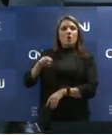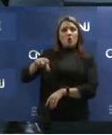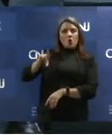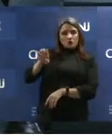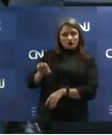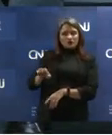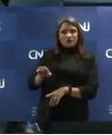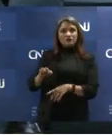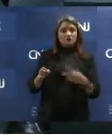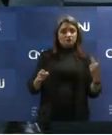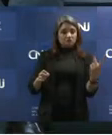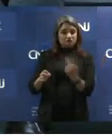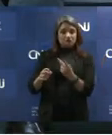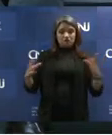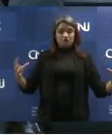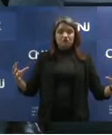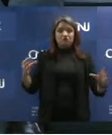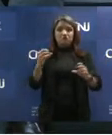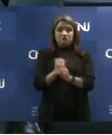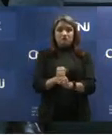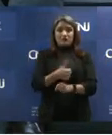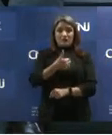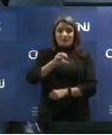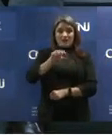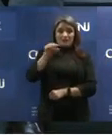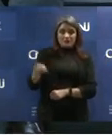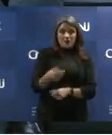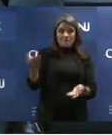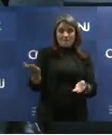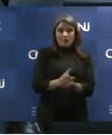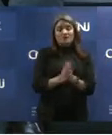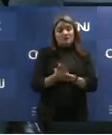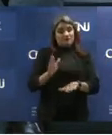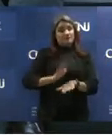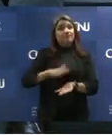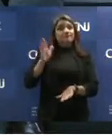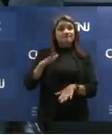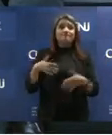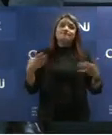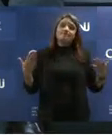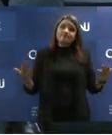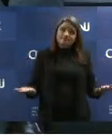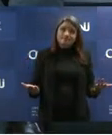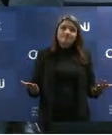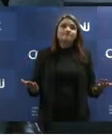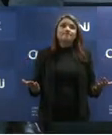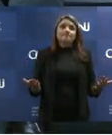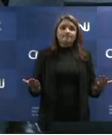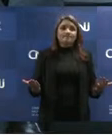totalizam mais de 10 mil processos. Nessa linha de argumentação, são excelências, nobre corregedora